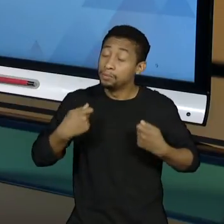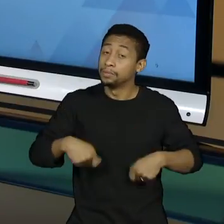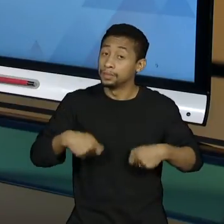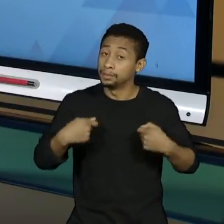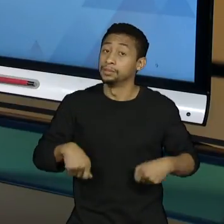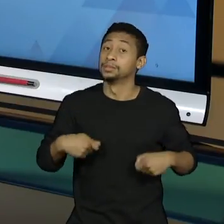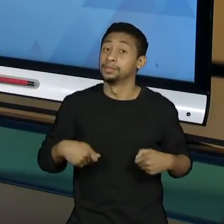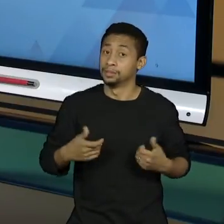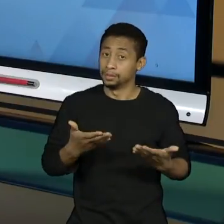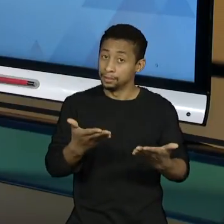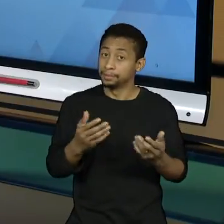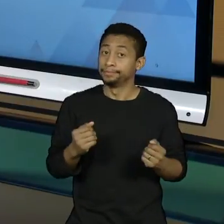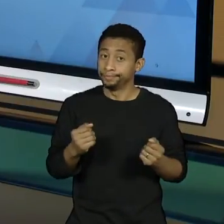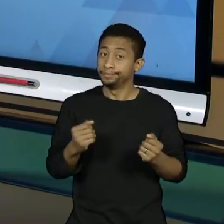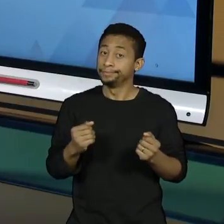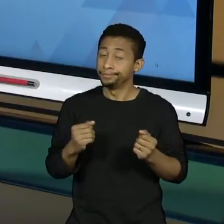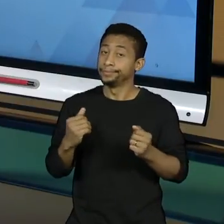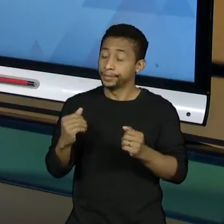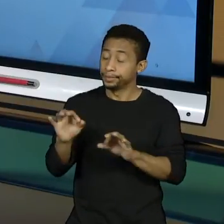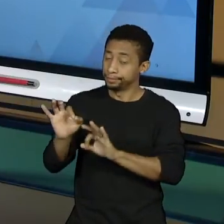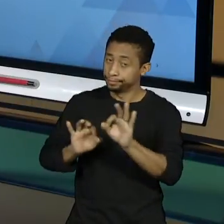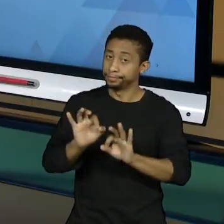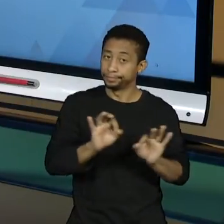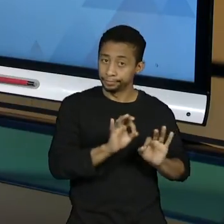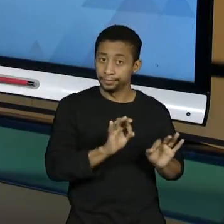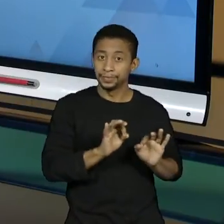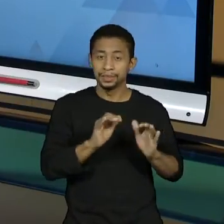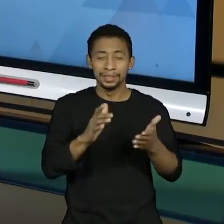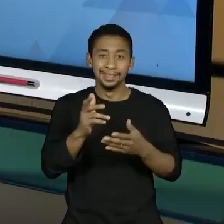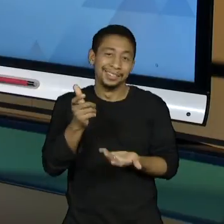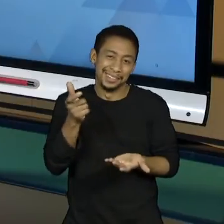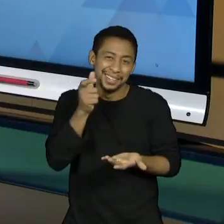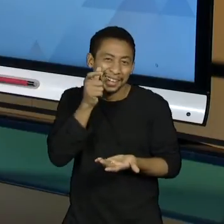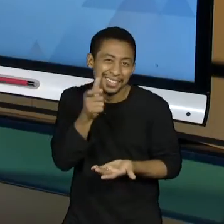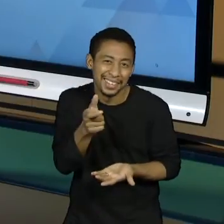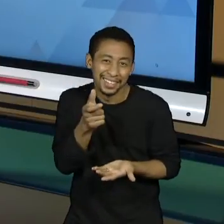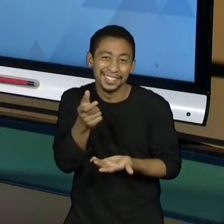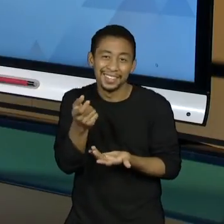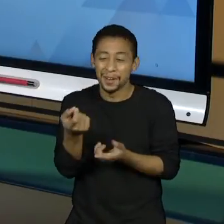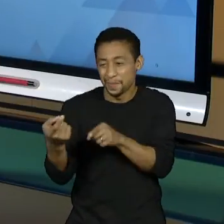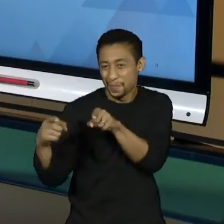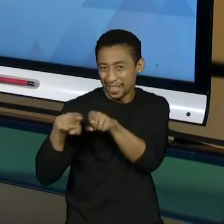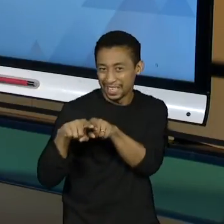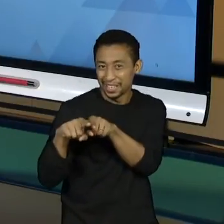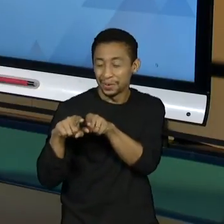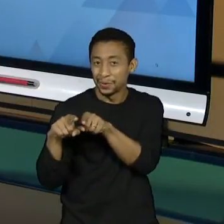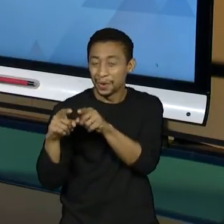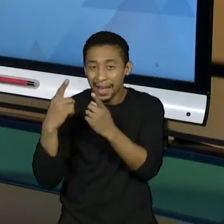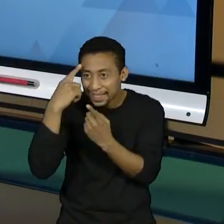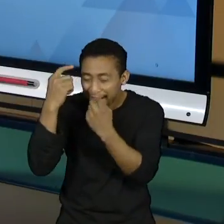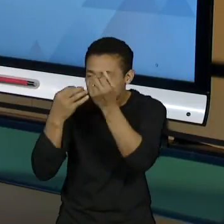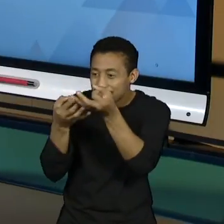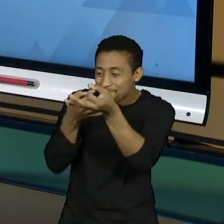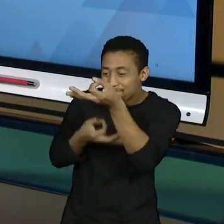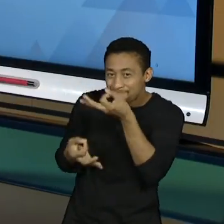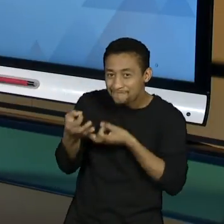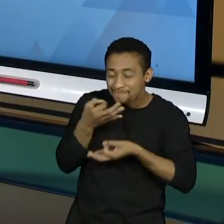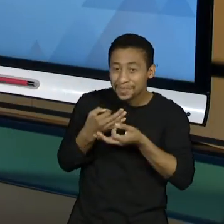DESENVOLVIMENTO. SERIA MUITO INTERESSANTE SE A INSTITUIÇÃO PARCEIRA TROUXESSE NOVAS IDEIAS, SIGNIFICA QUE ELA GOSTOU DO SEU PROJETO E QUER